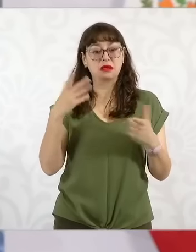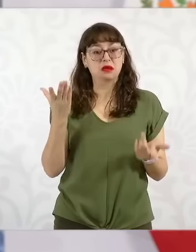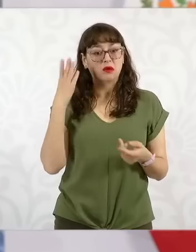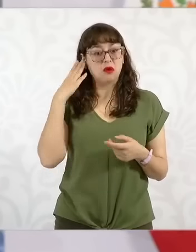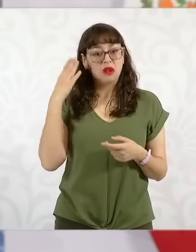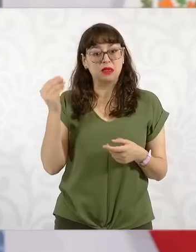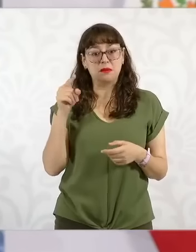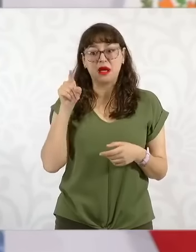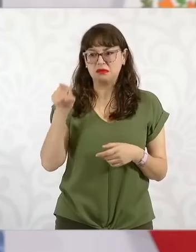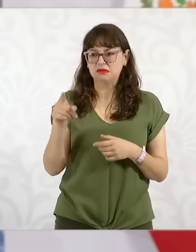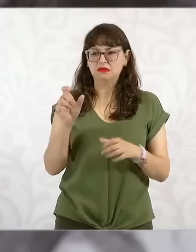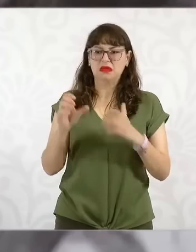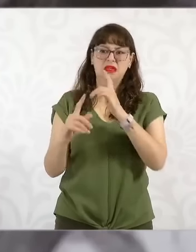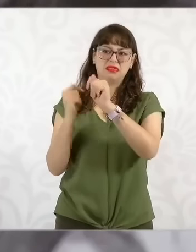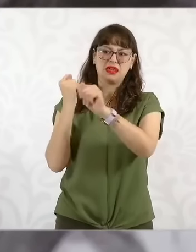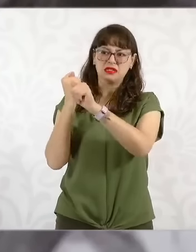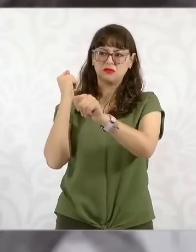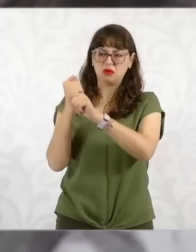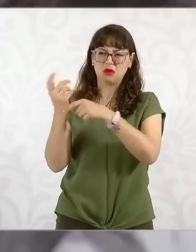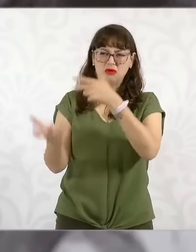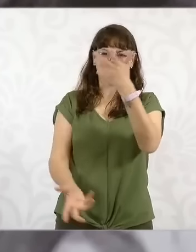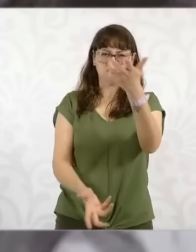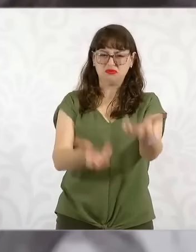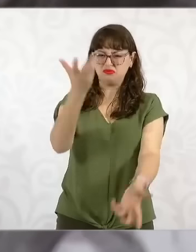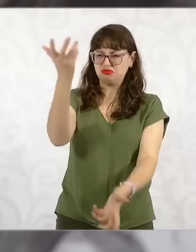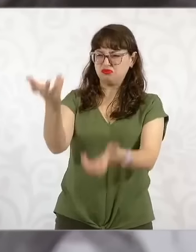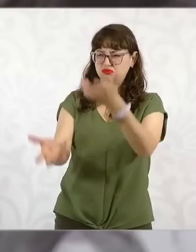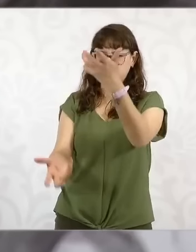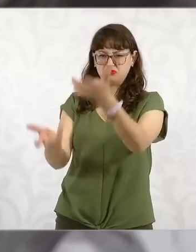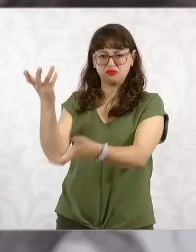vehículos de transporte público y de carga en respuesta a un operativo de la Secretaría de